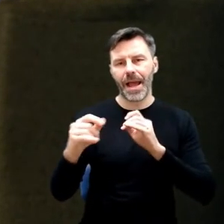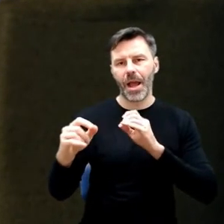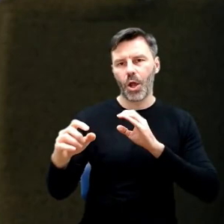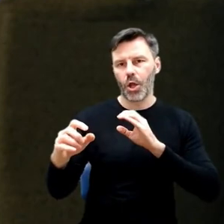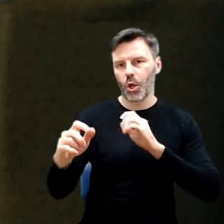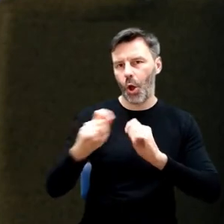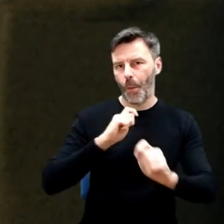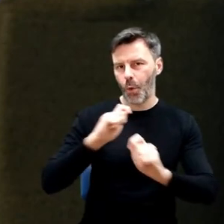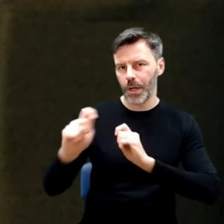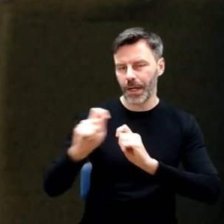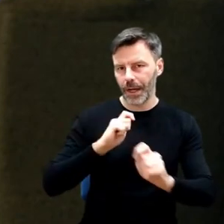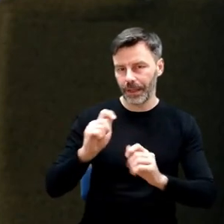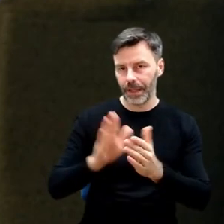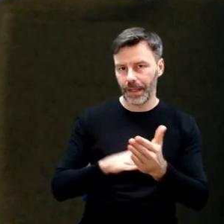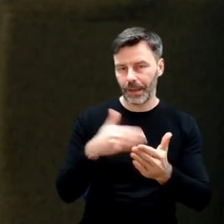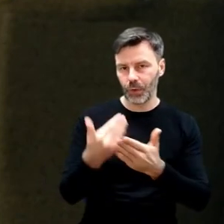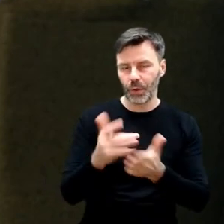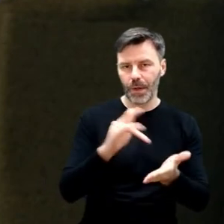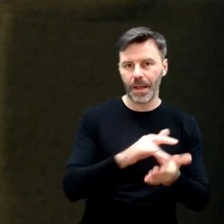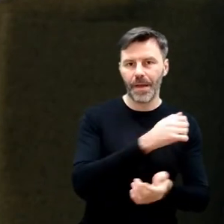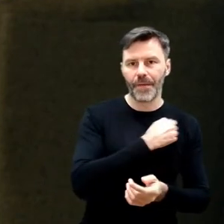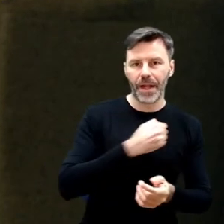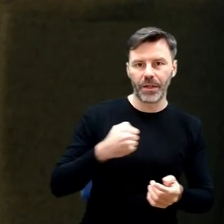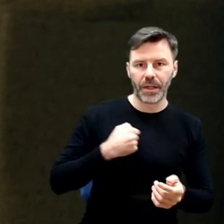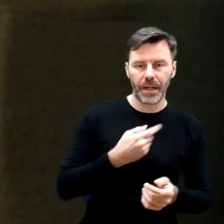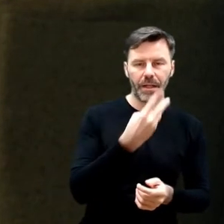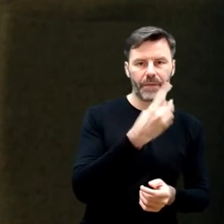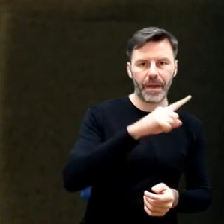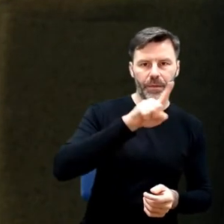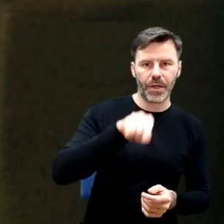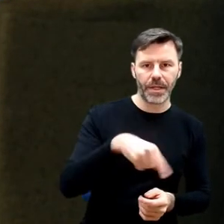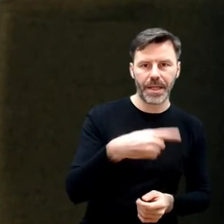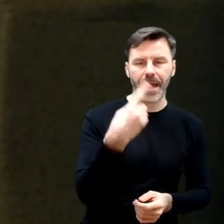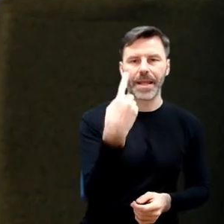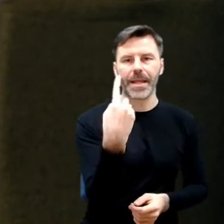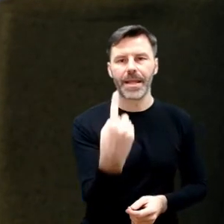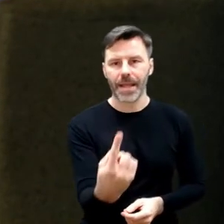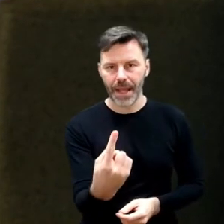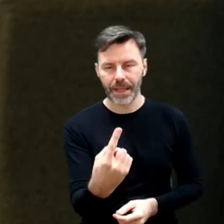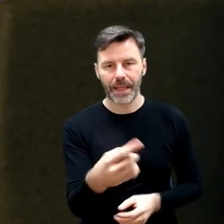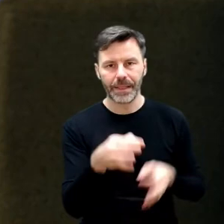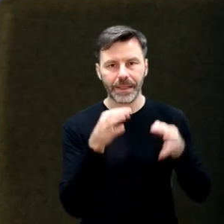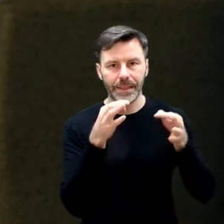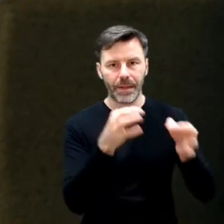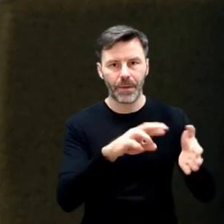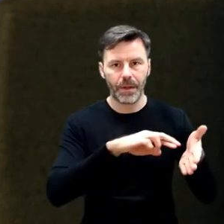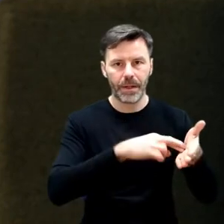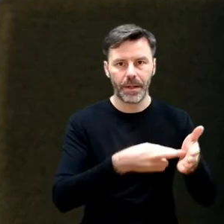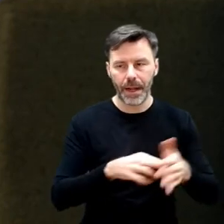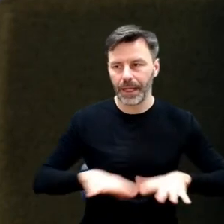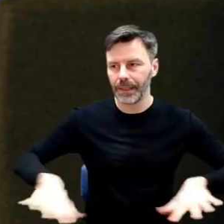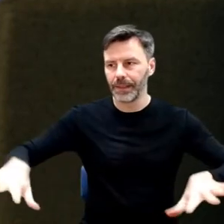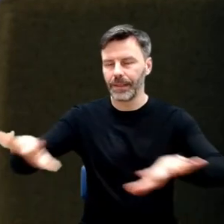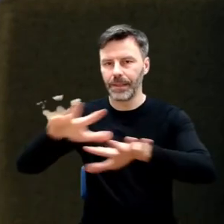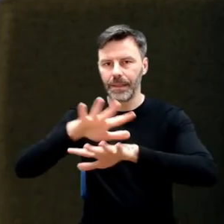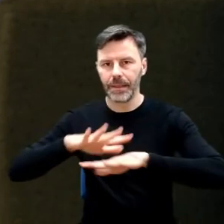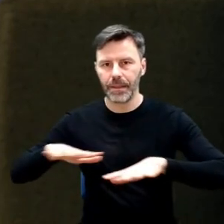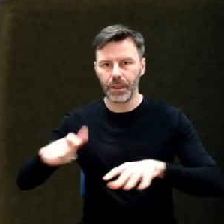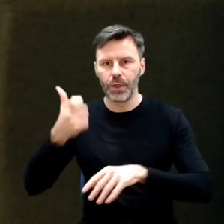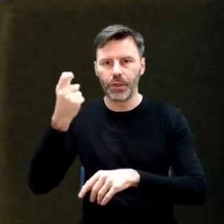Dla przykładu Warszawa 2,1 zarejestrowanych samochodów. Powierzchnia Warszawy 157 km2.